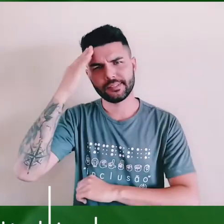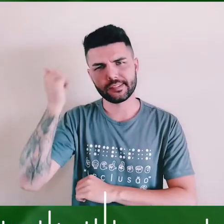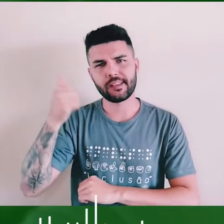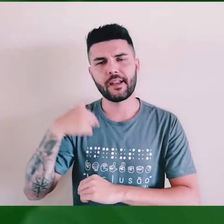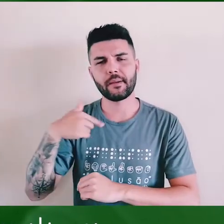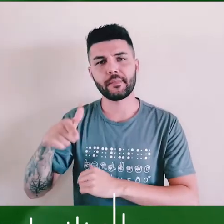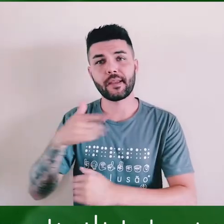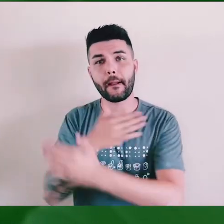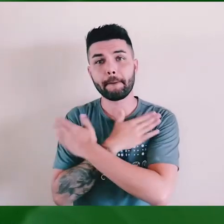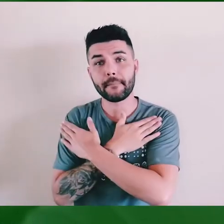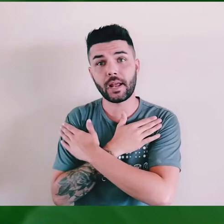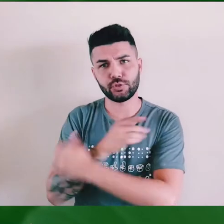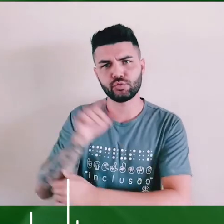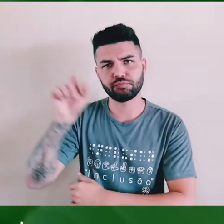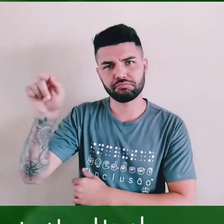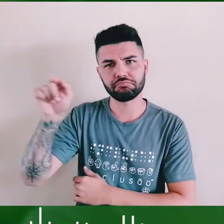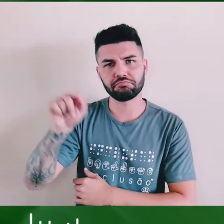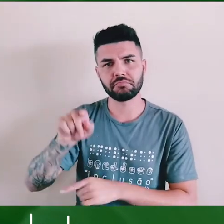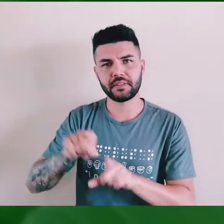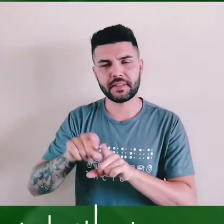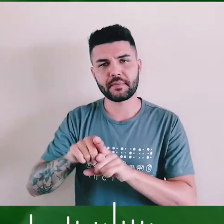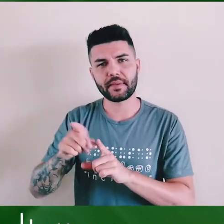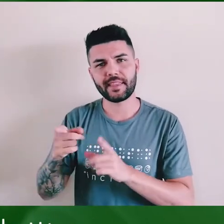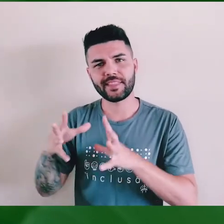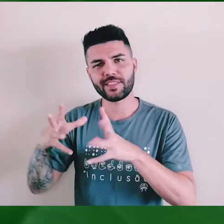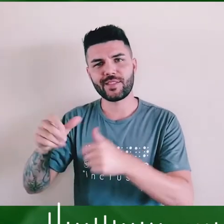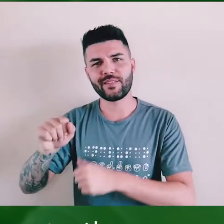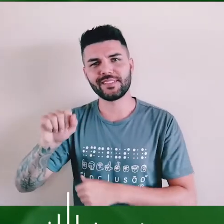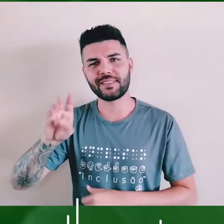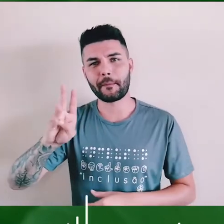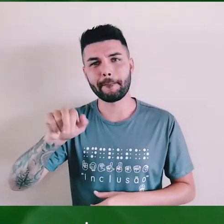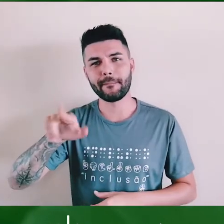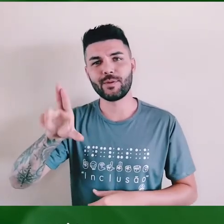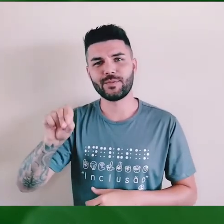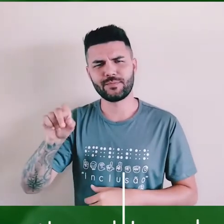um abraço para o Barça, tá acompanhando essa live aqui! Pode mandar umas camisas da